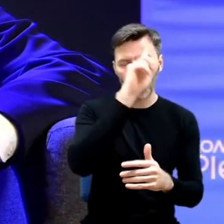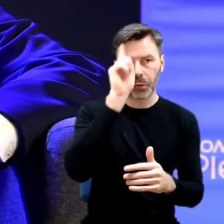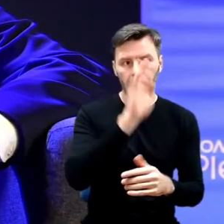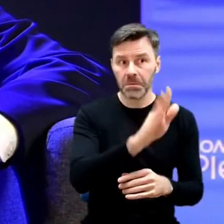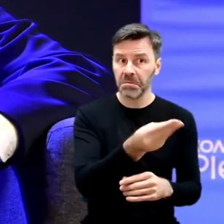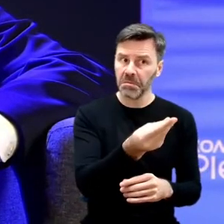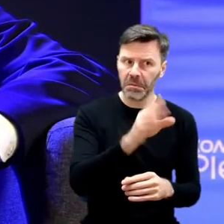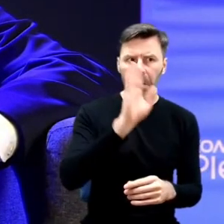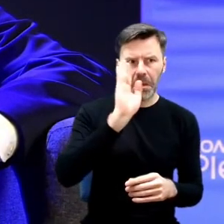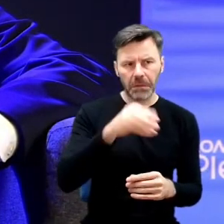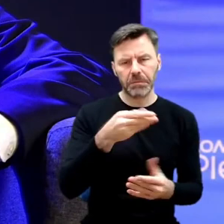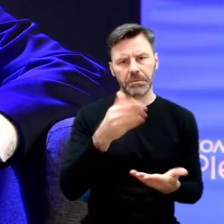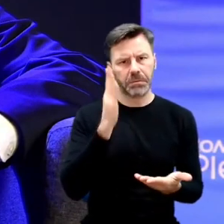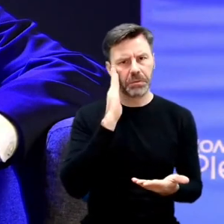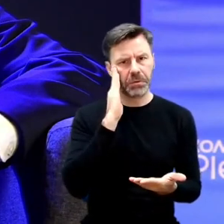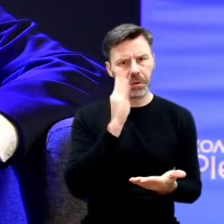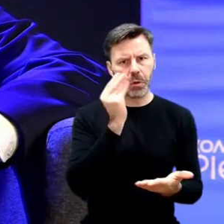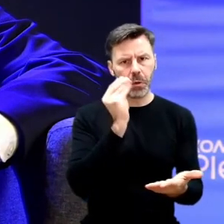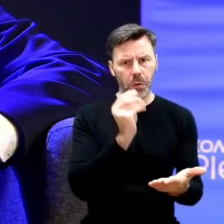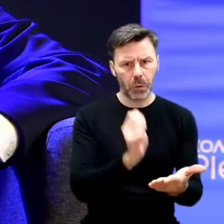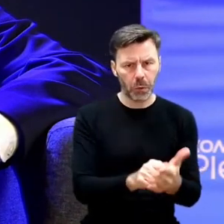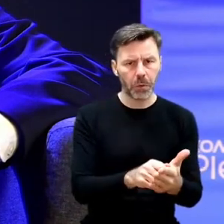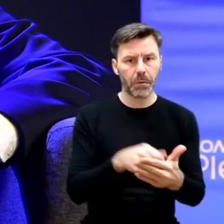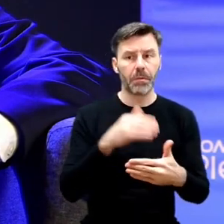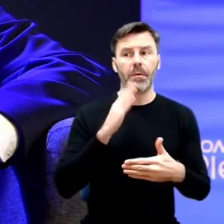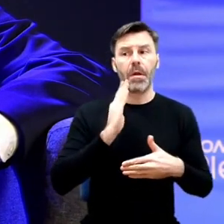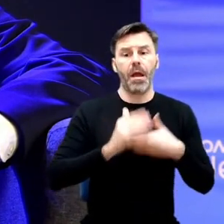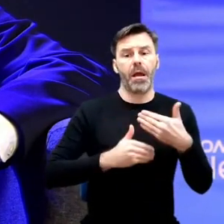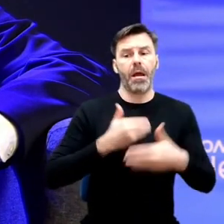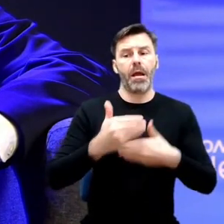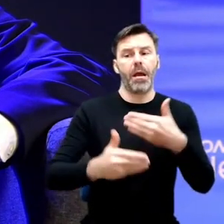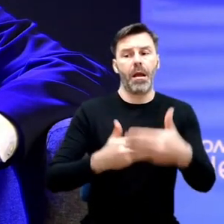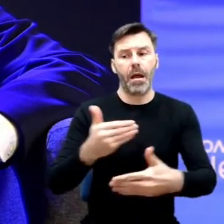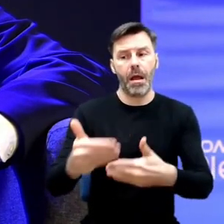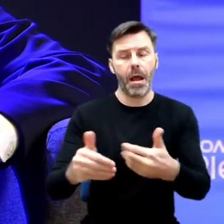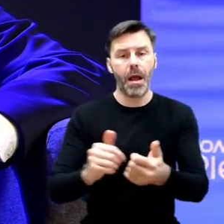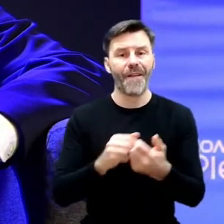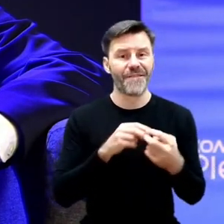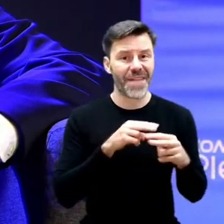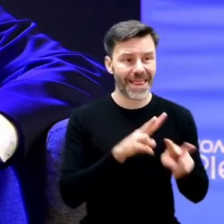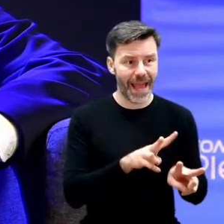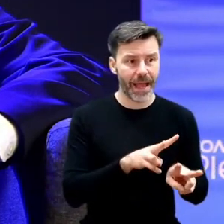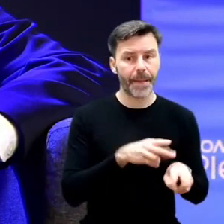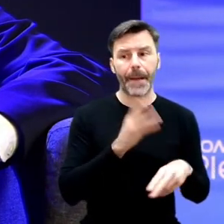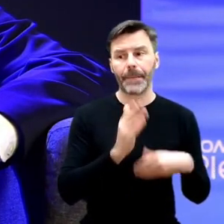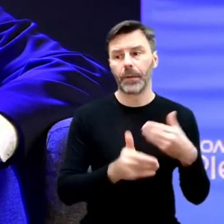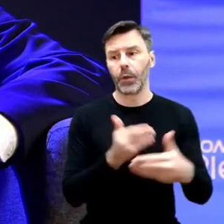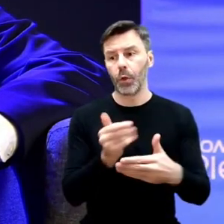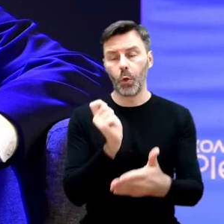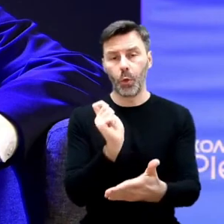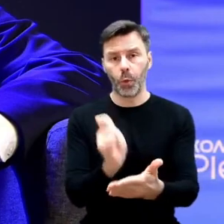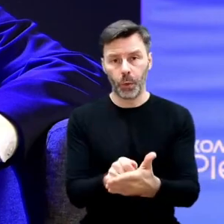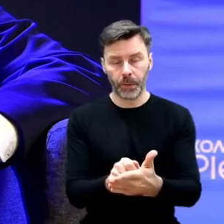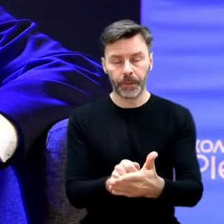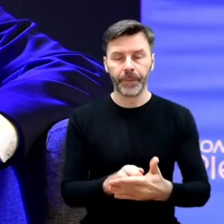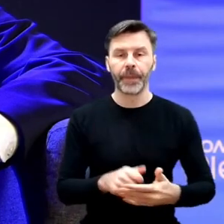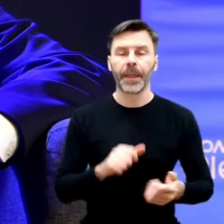z najmem dojściem do własności czy z najmem długoterminowym, rozbudowuje się oferta, że chodzi o mieszkania też komunalne,